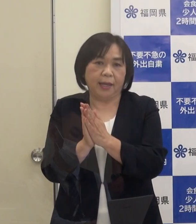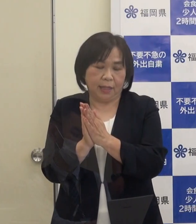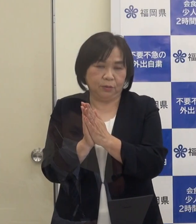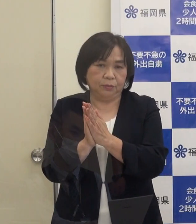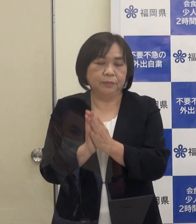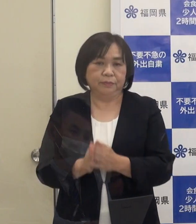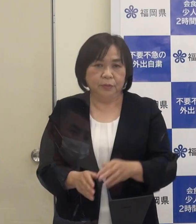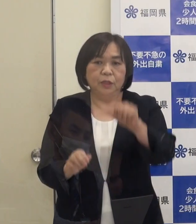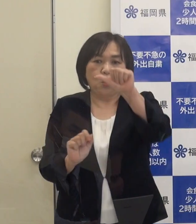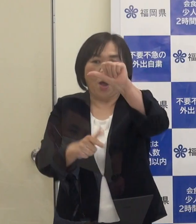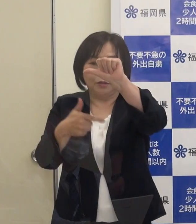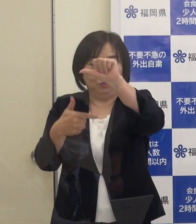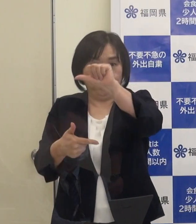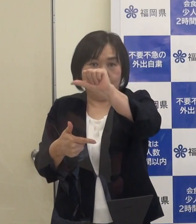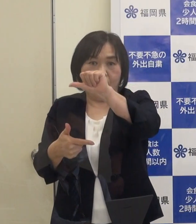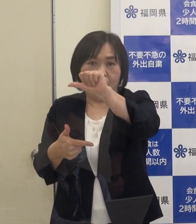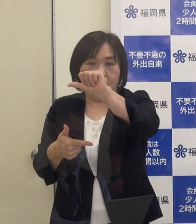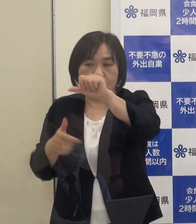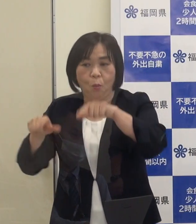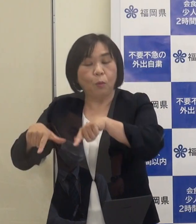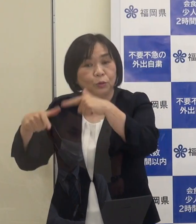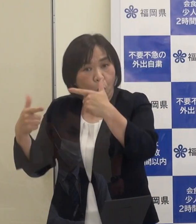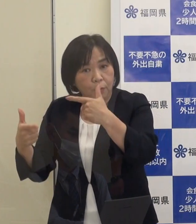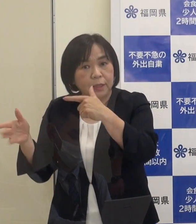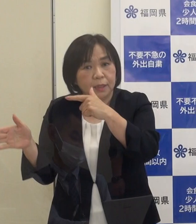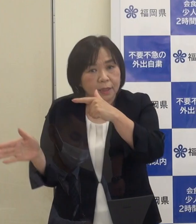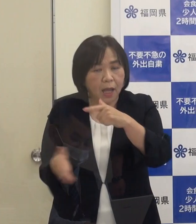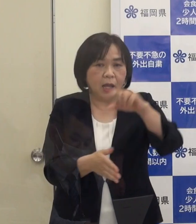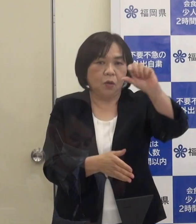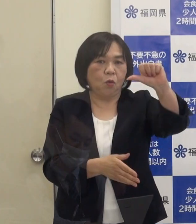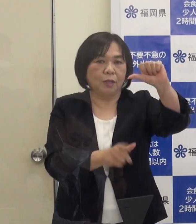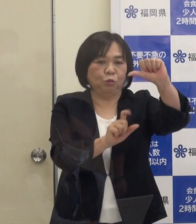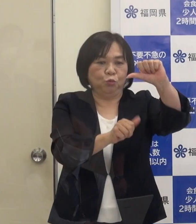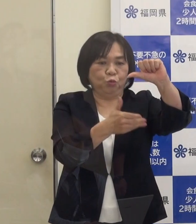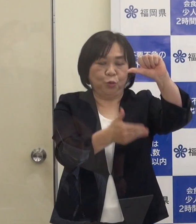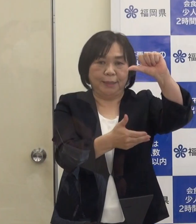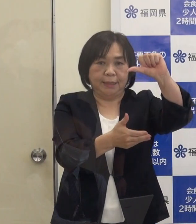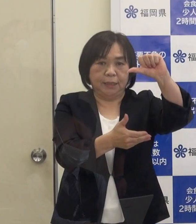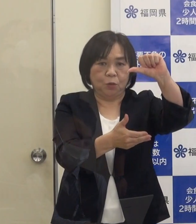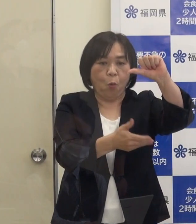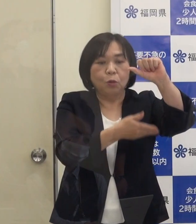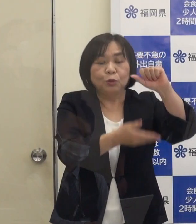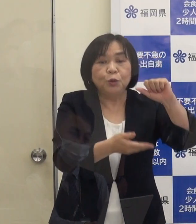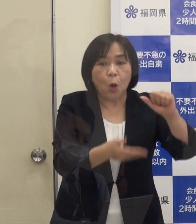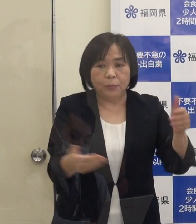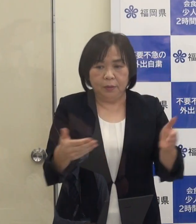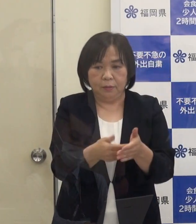５月６日木曜日から５月１９日水曜日までの間